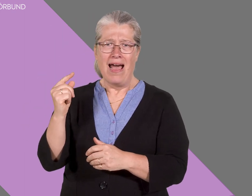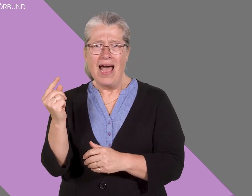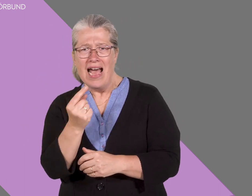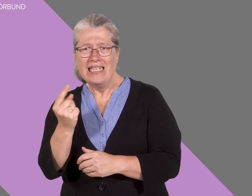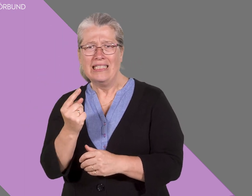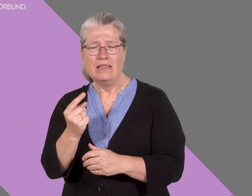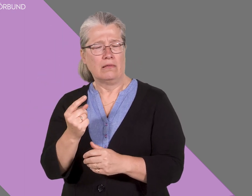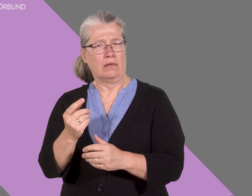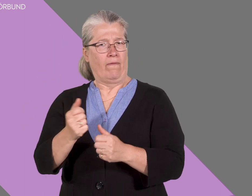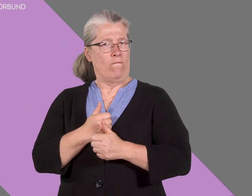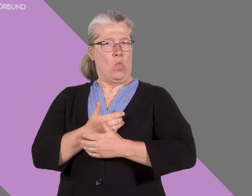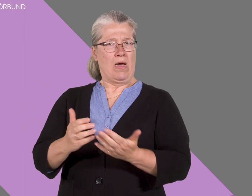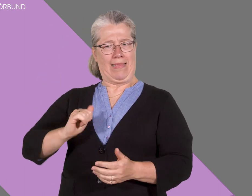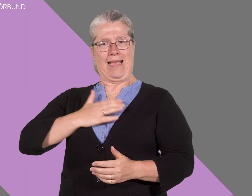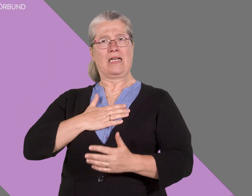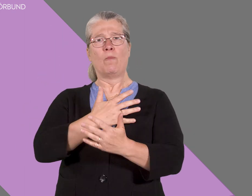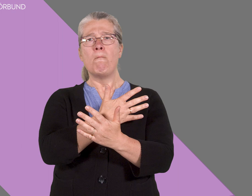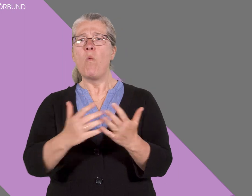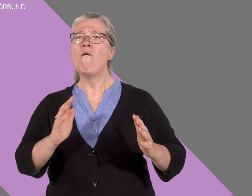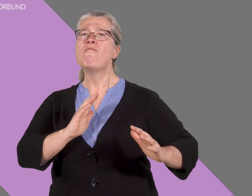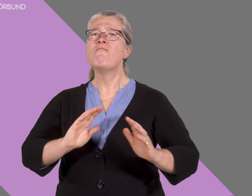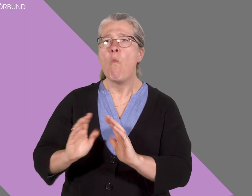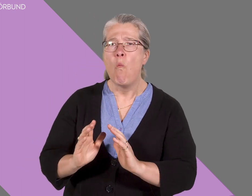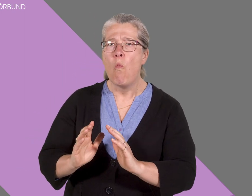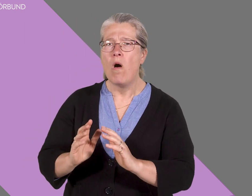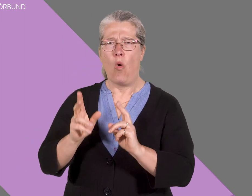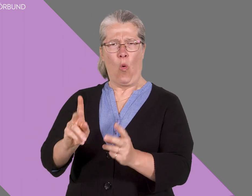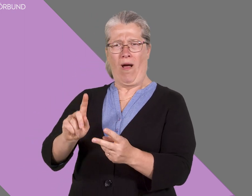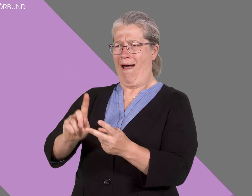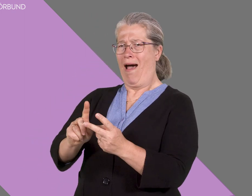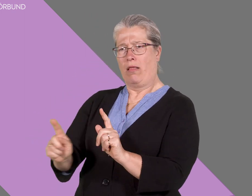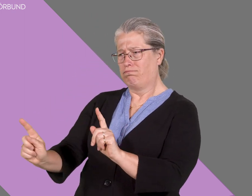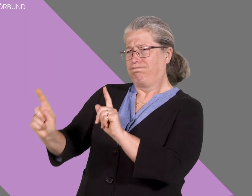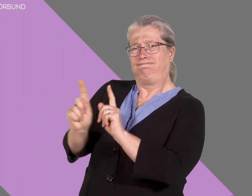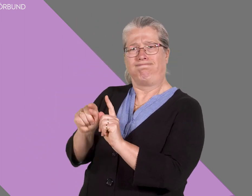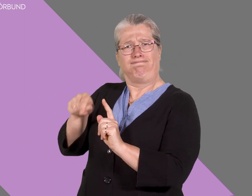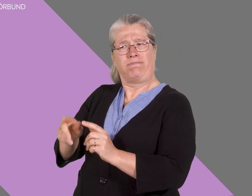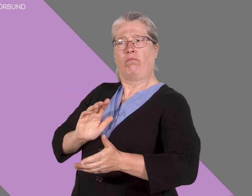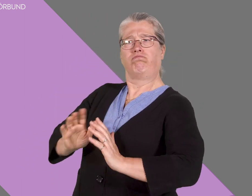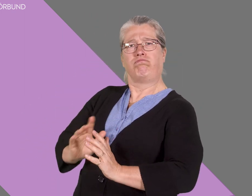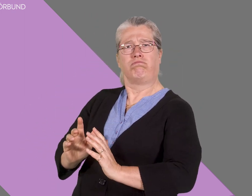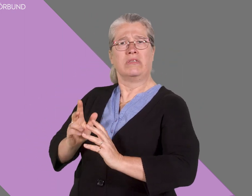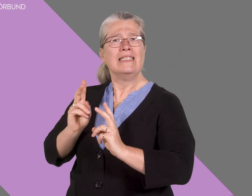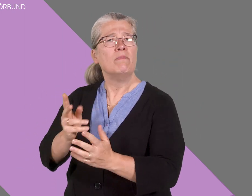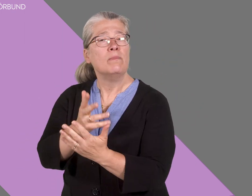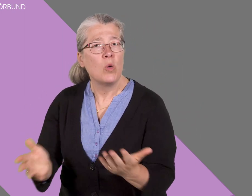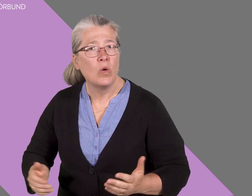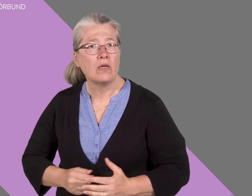i ensamhet utan vård och sällskap på eget språk.